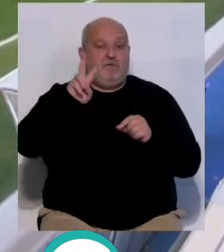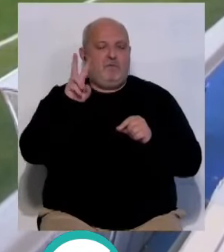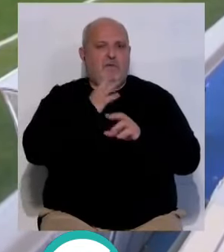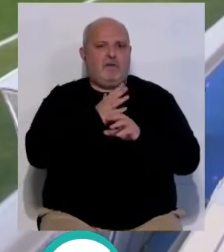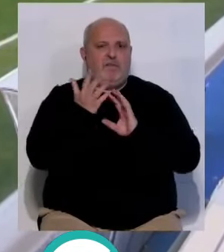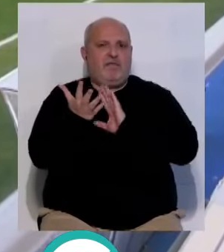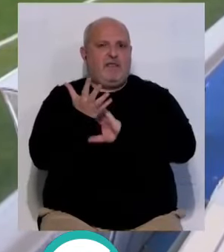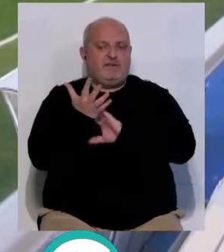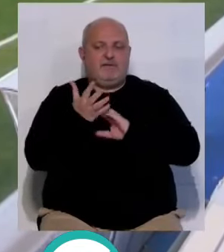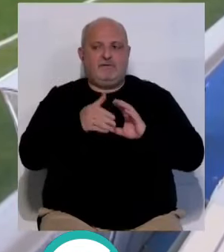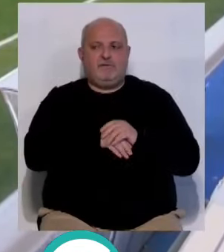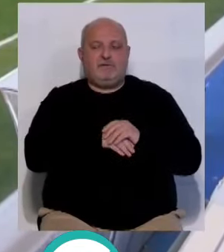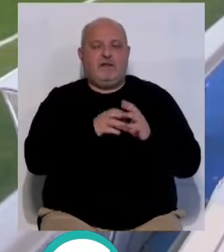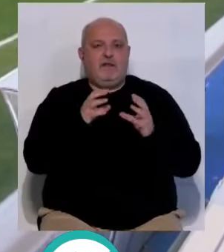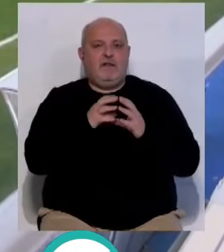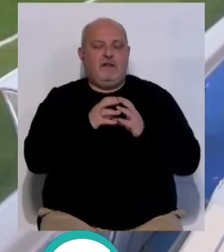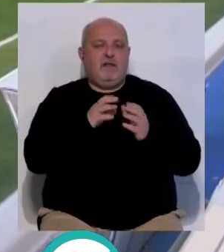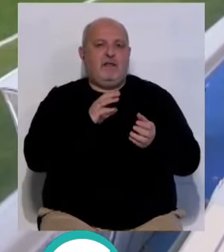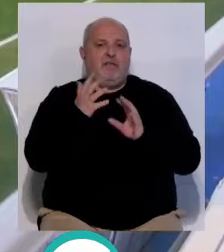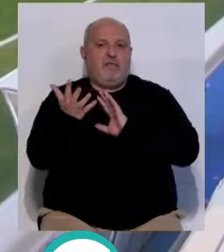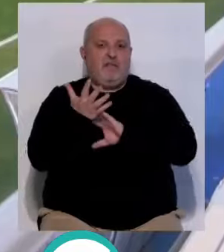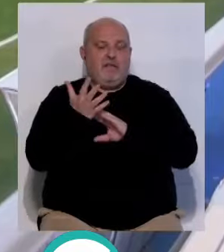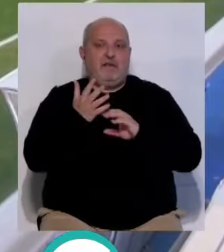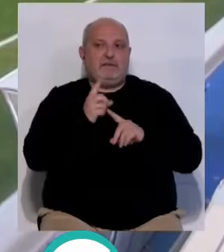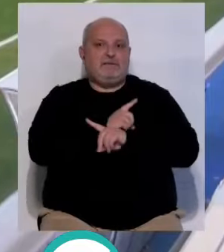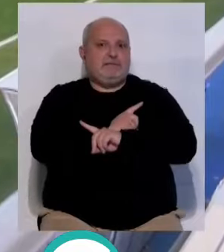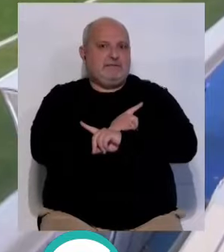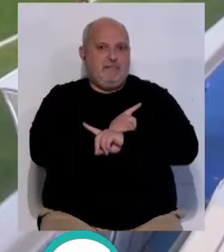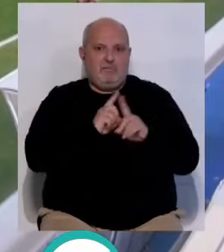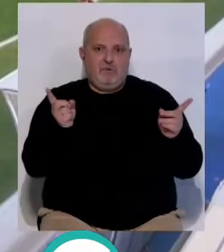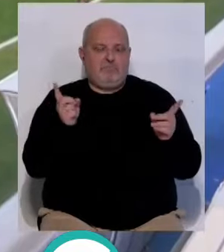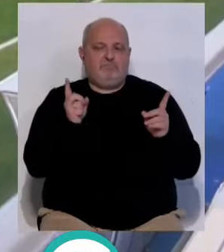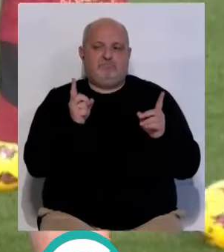la derecha y en Granada el otro día serio lo puso por la derecha y Ni aún así tampoco vimos que que